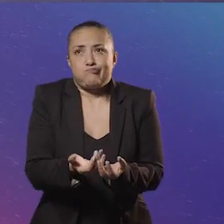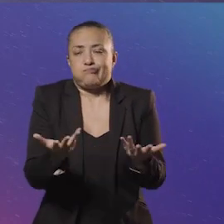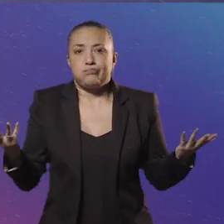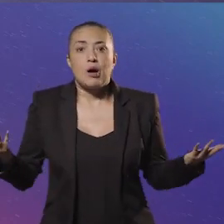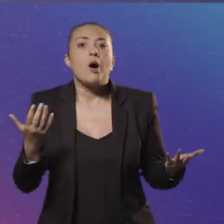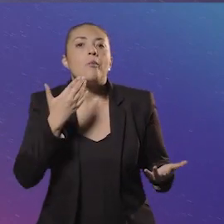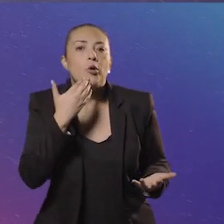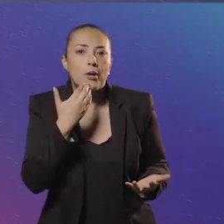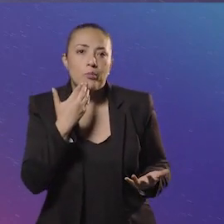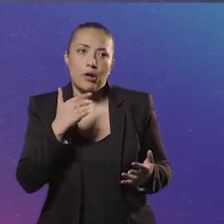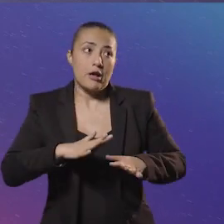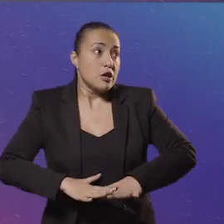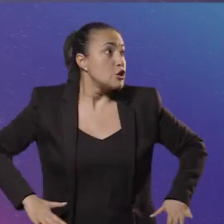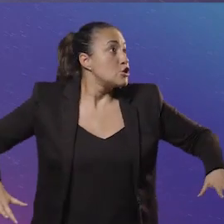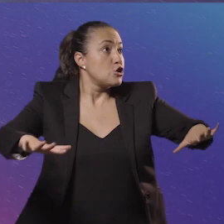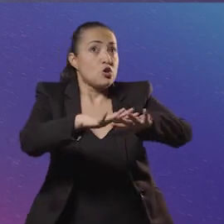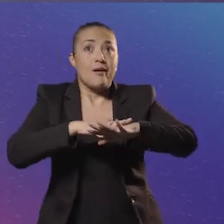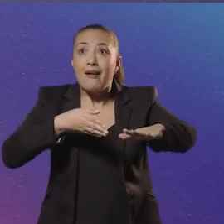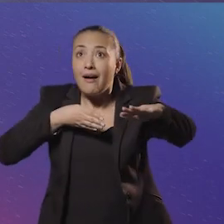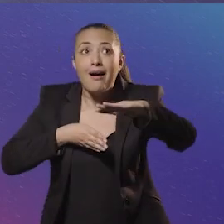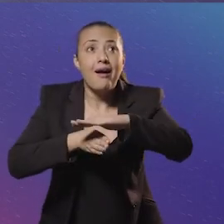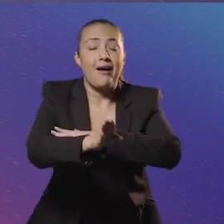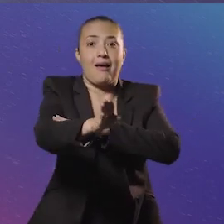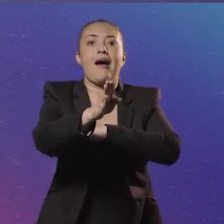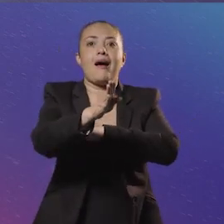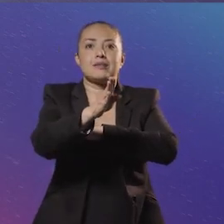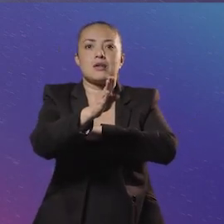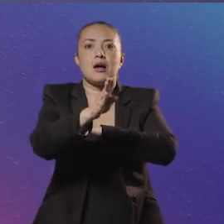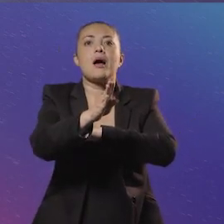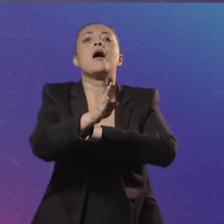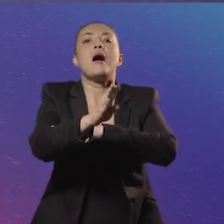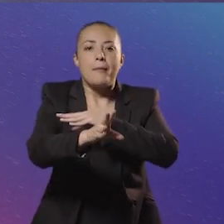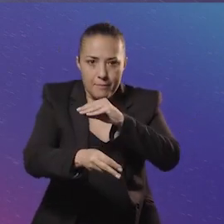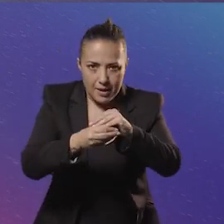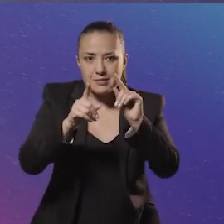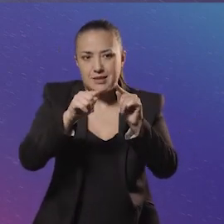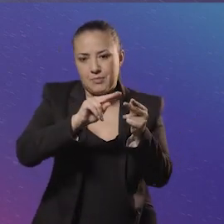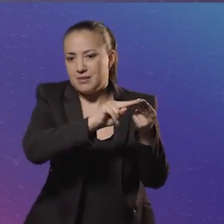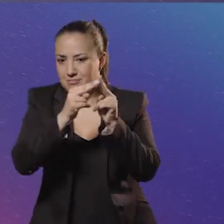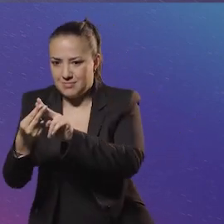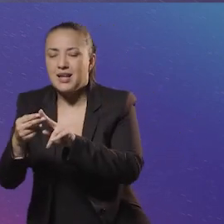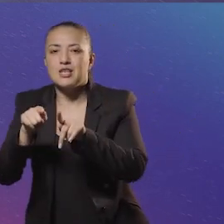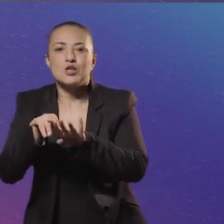El mismo acceso a la ciudad, sí, y que también se relaciona con la sexualidad.